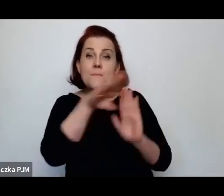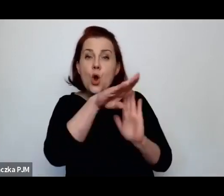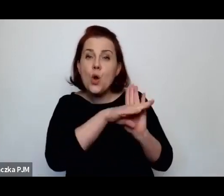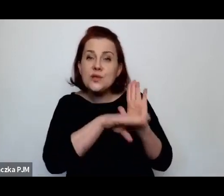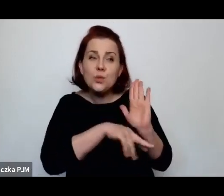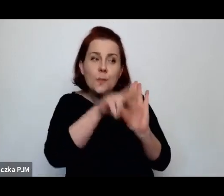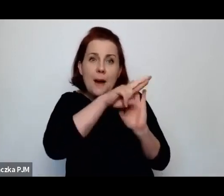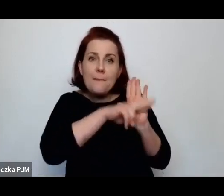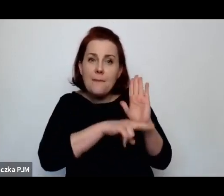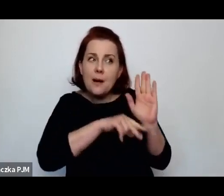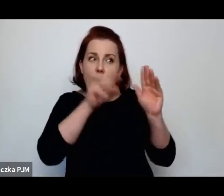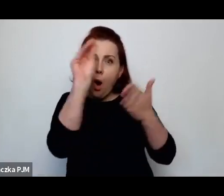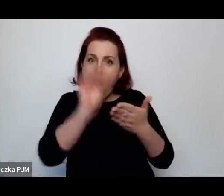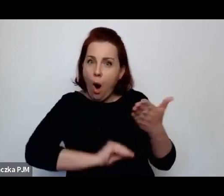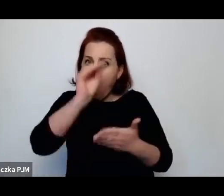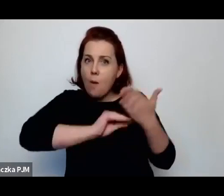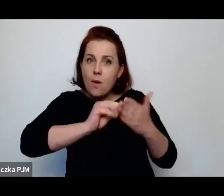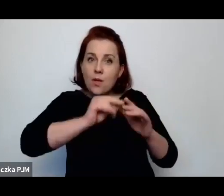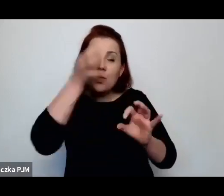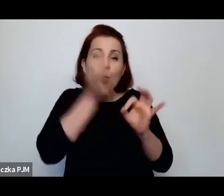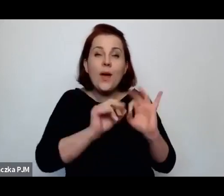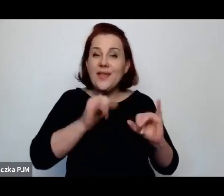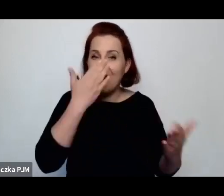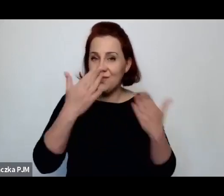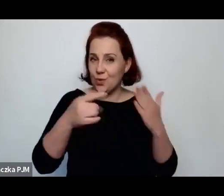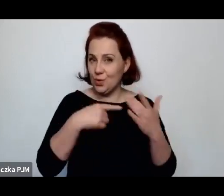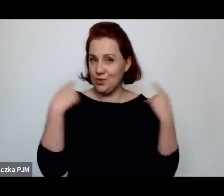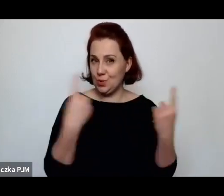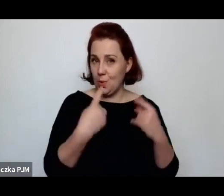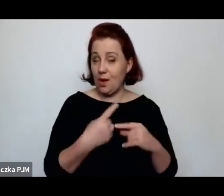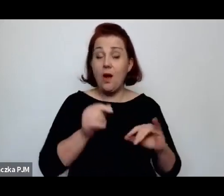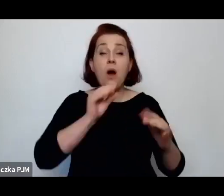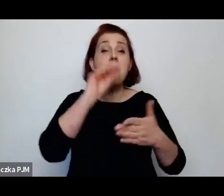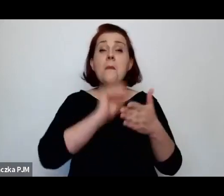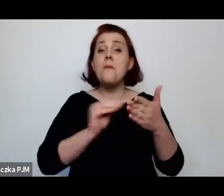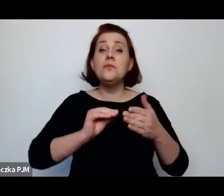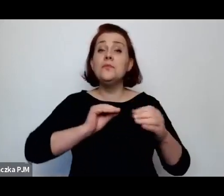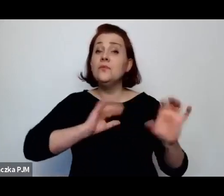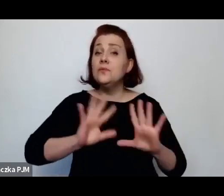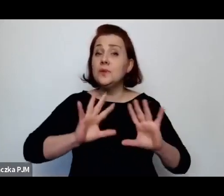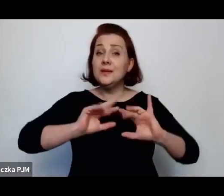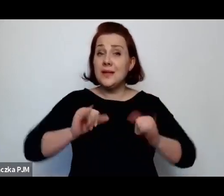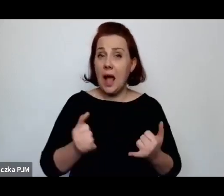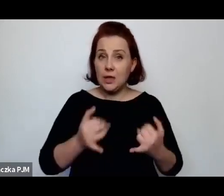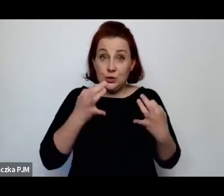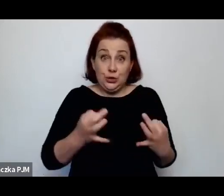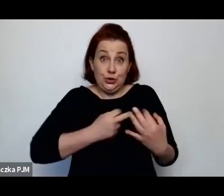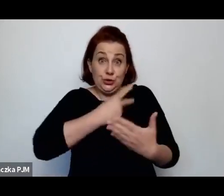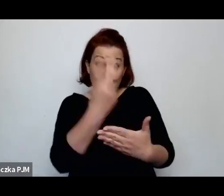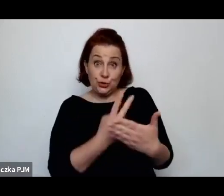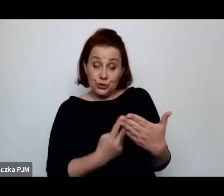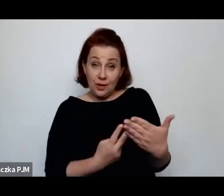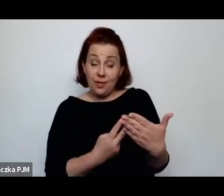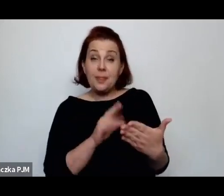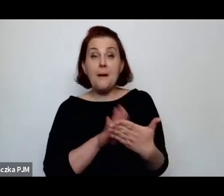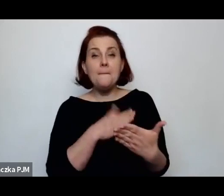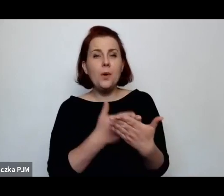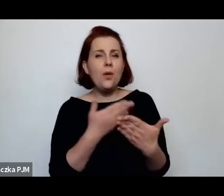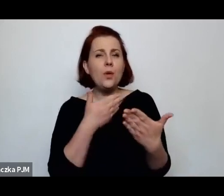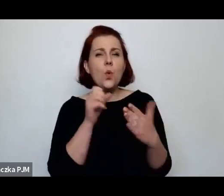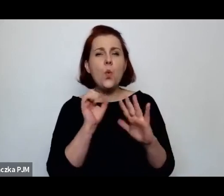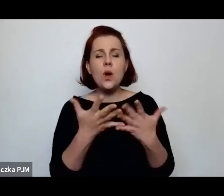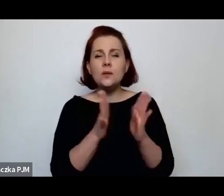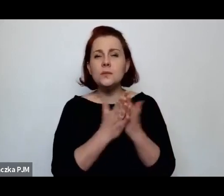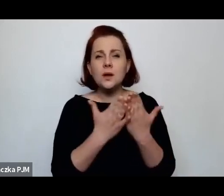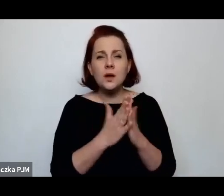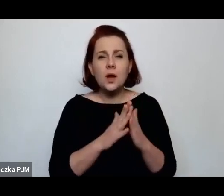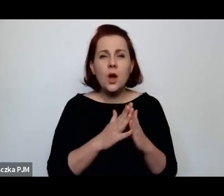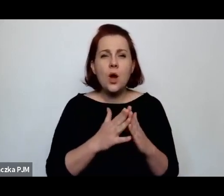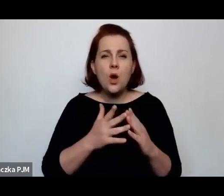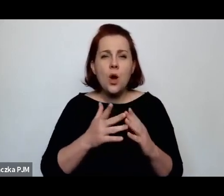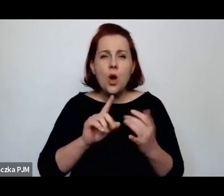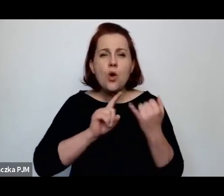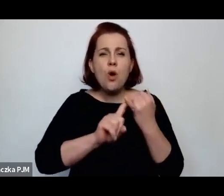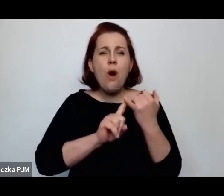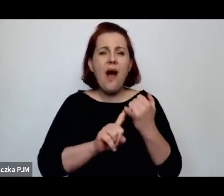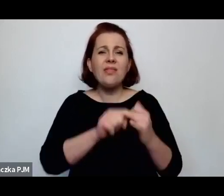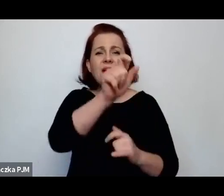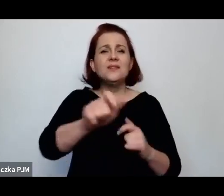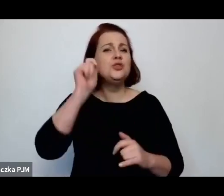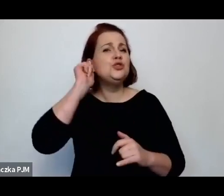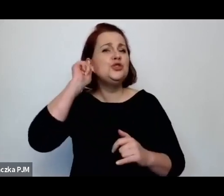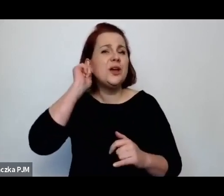W taki sposób opisały, że gdy czytamy dzisiaj np. taki tom „Kochanek zamordowanych dziewcząt” Wandy Melcer